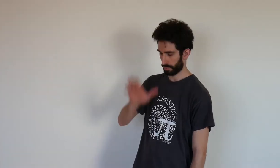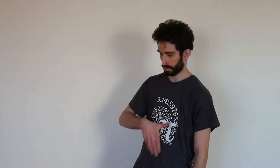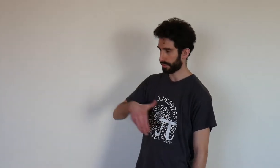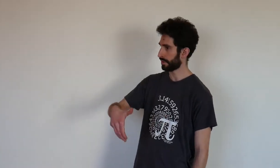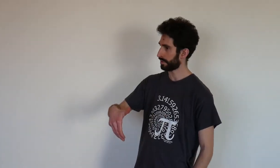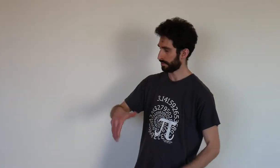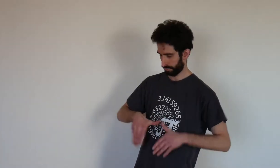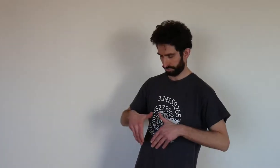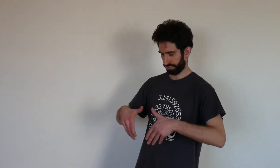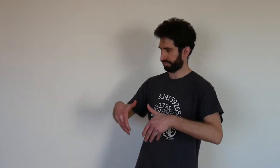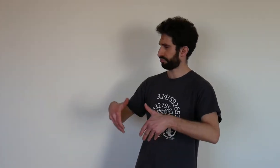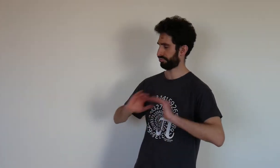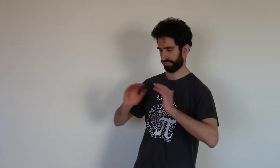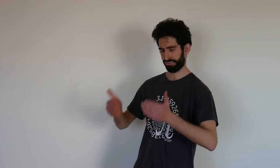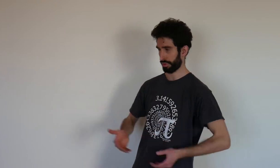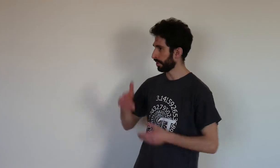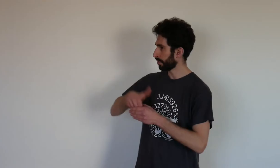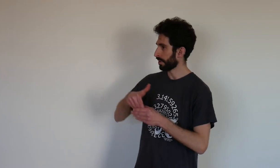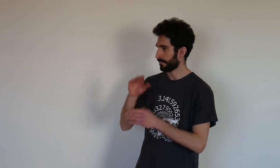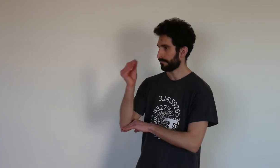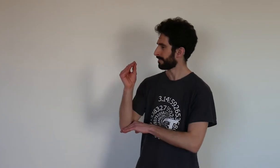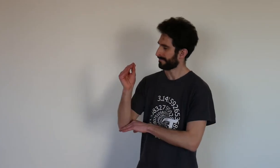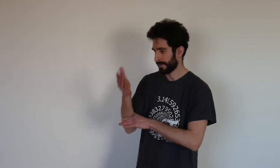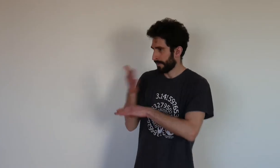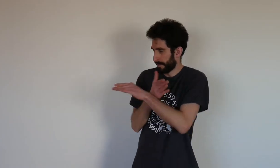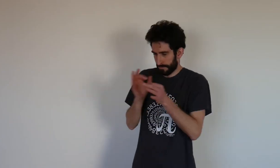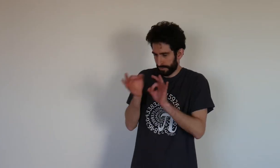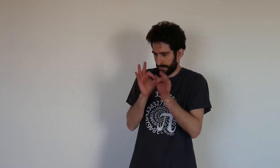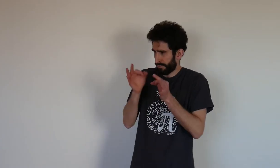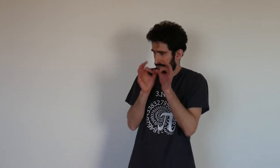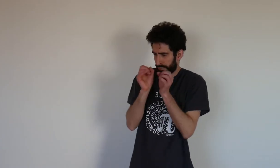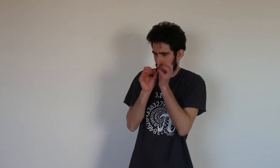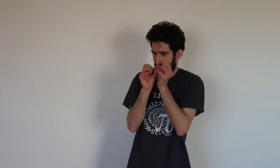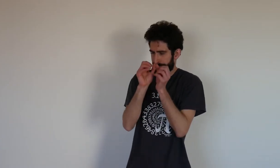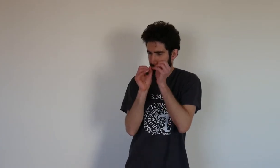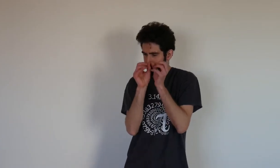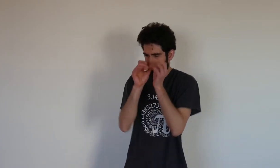Pendant la grossesse de la mère, le bébé, ou plutôt, un amas de cellules